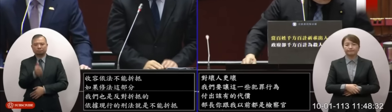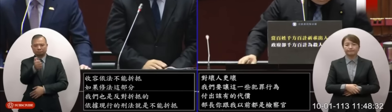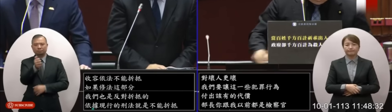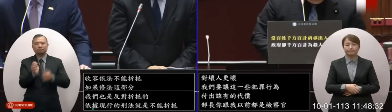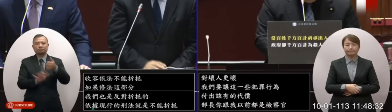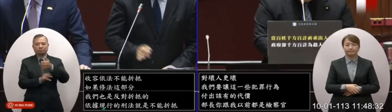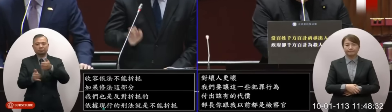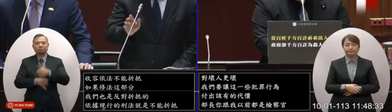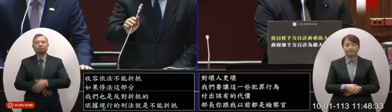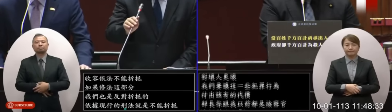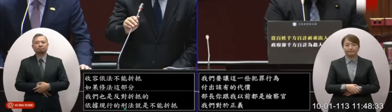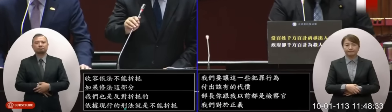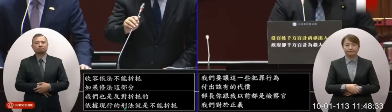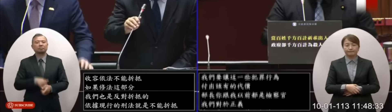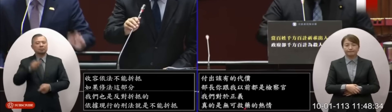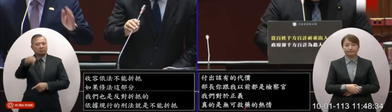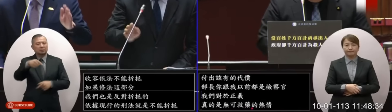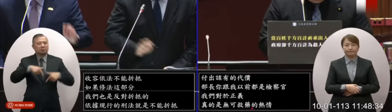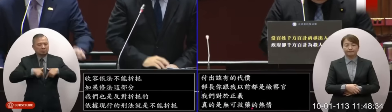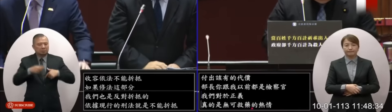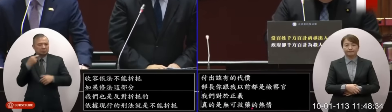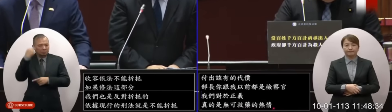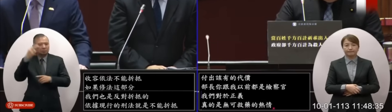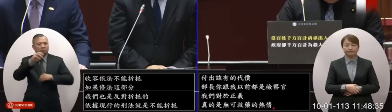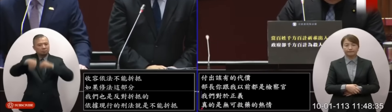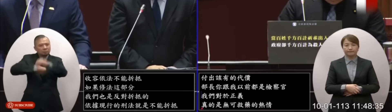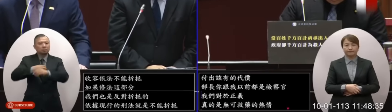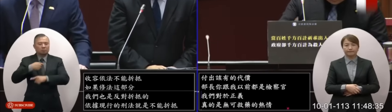我們體會委員的心情 這個部分我們是站在同一個線上